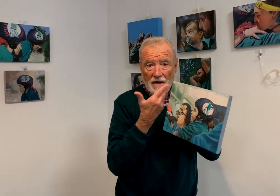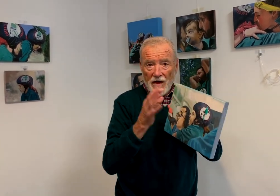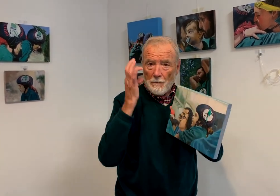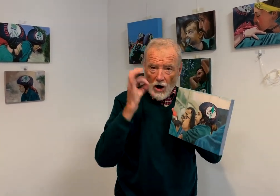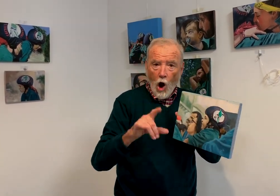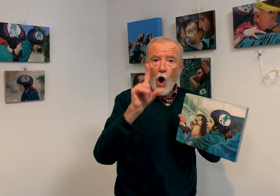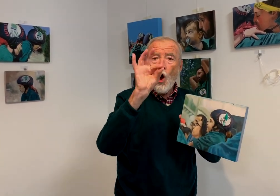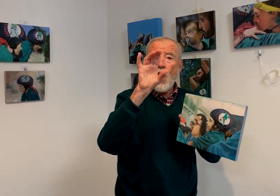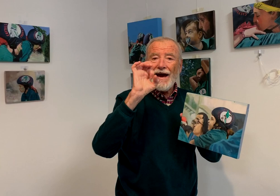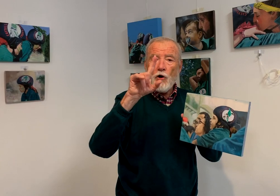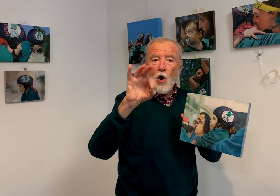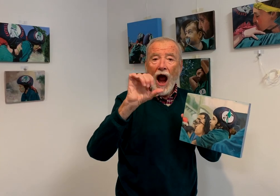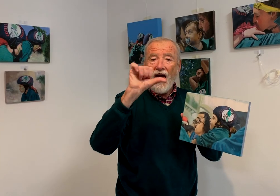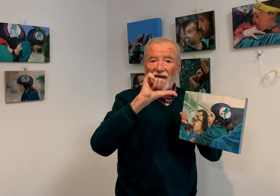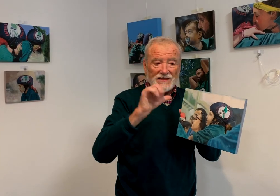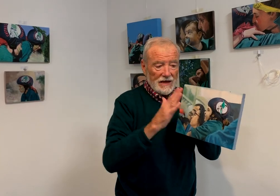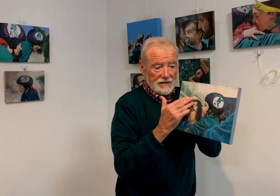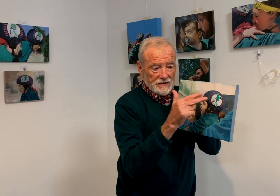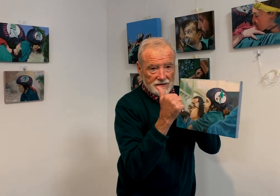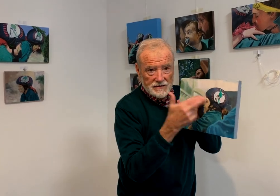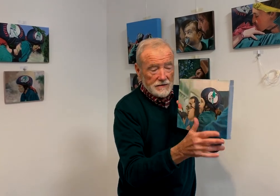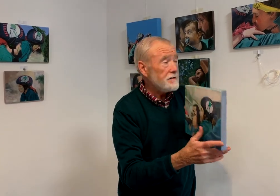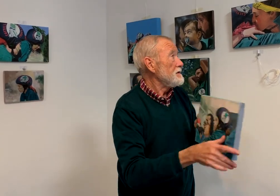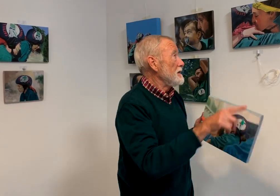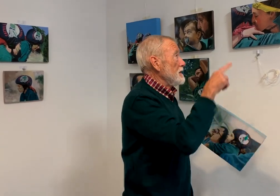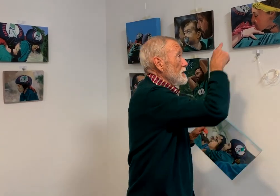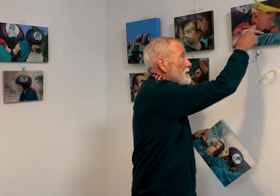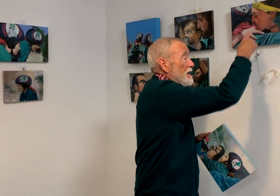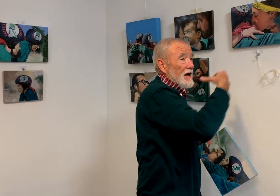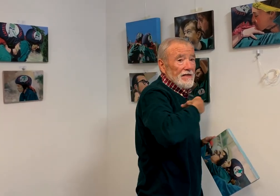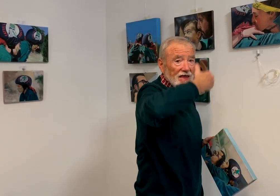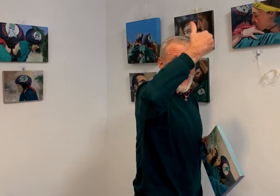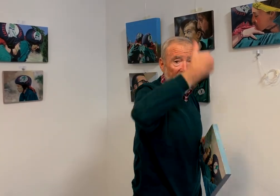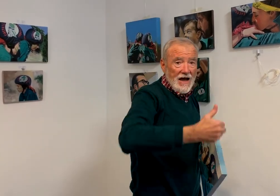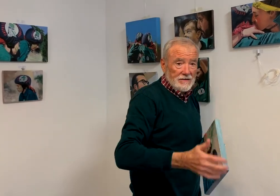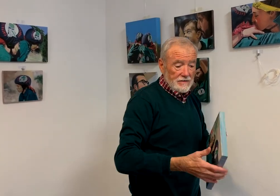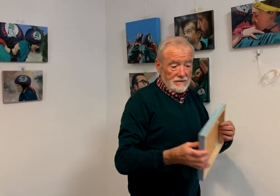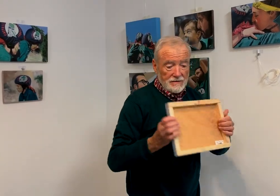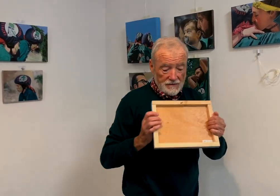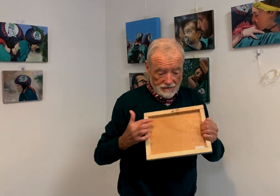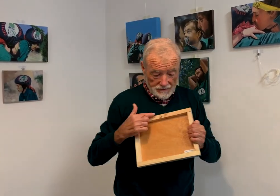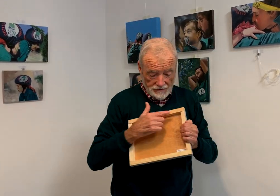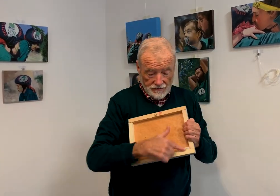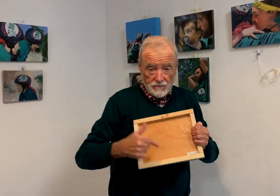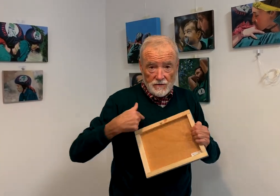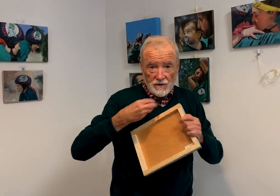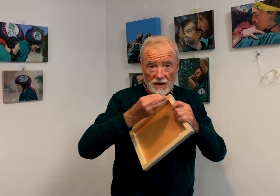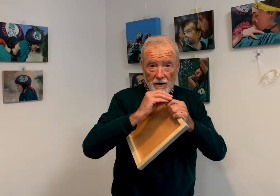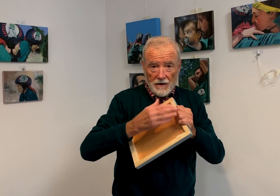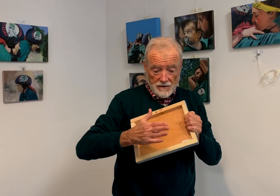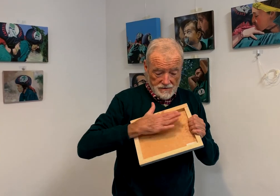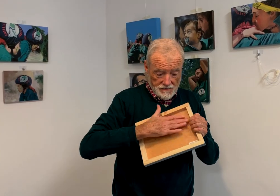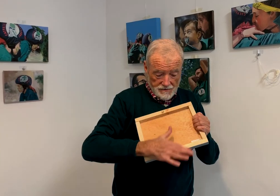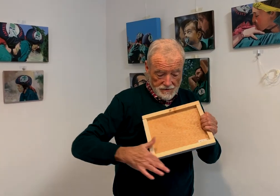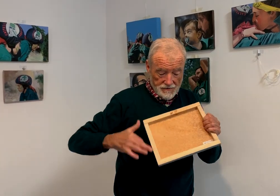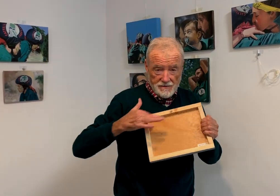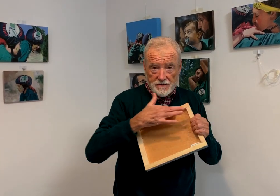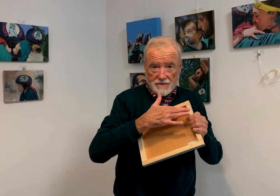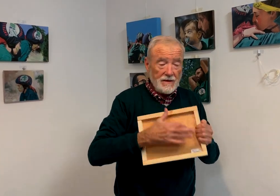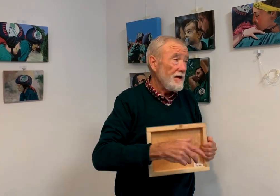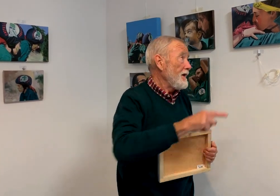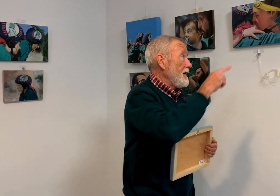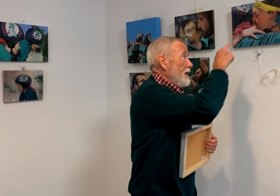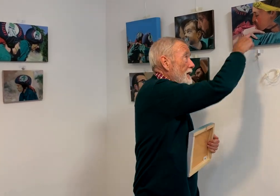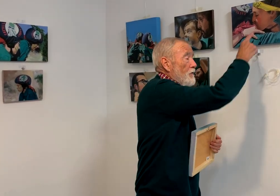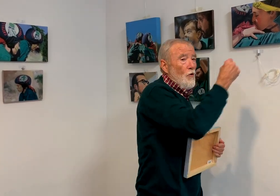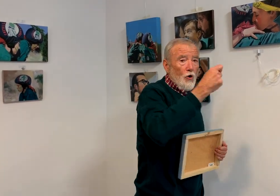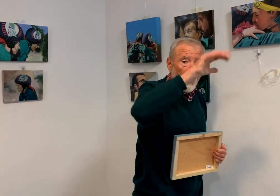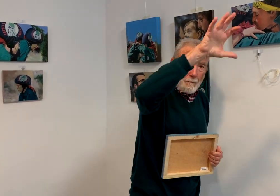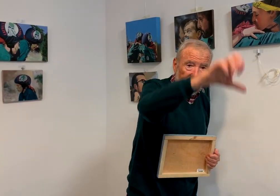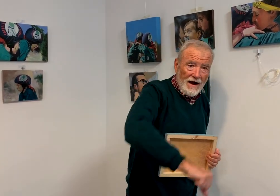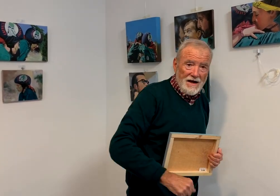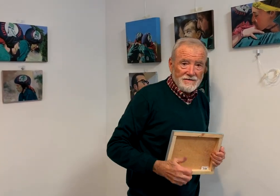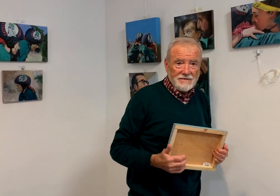Madera con pintura de óleo aceite, este es de tela. El de madera lo he hecho y yo, este lo he comprado.